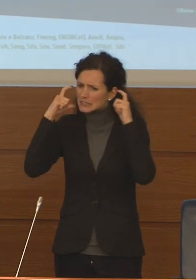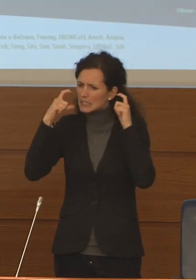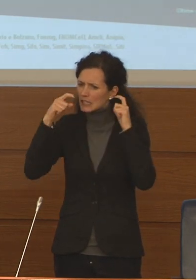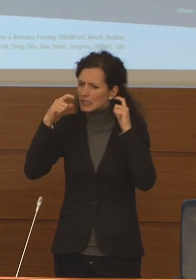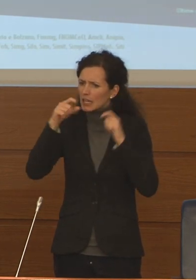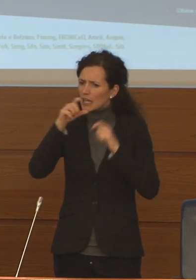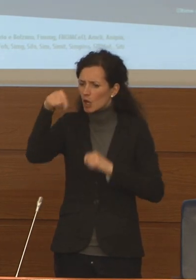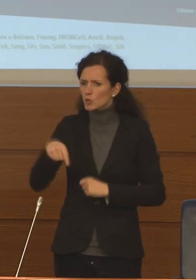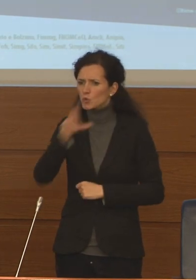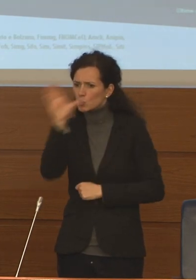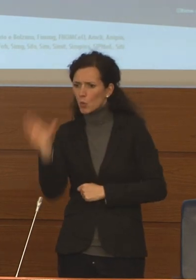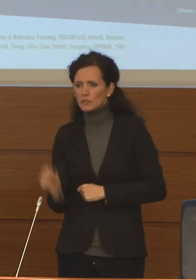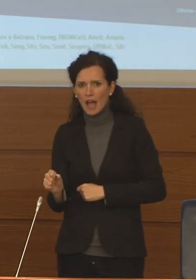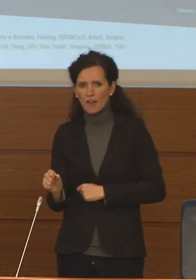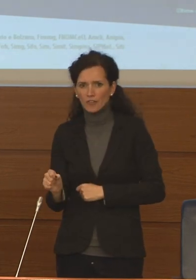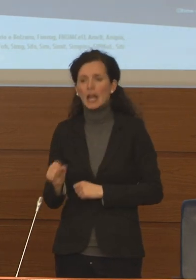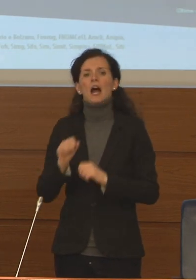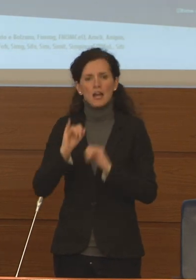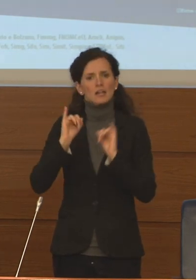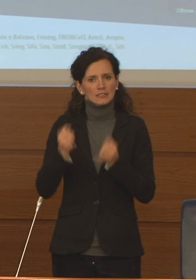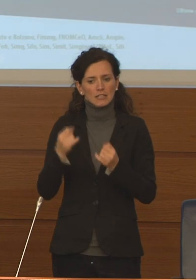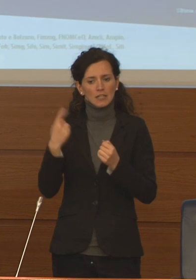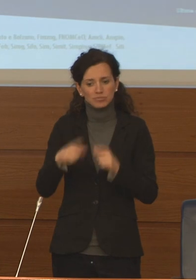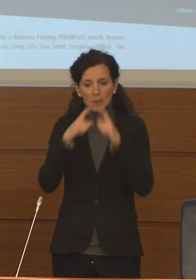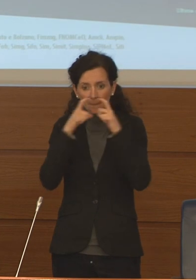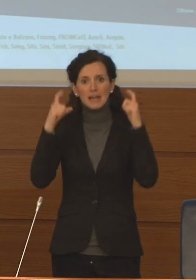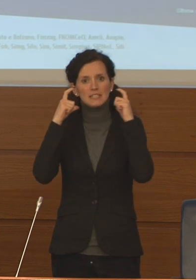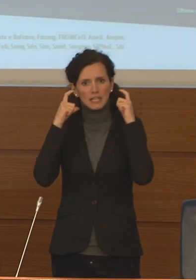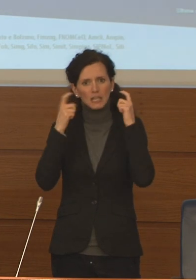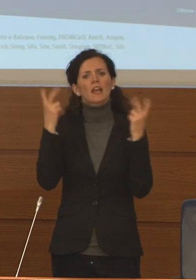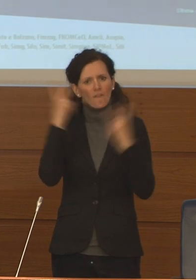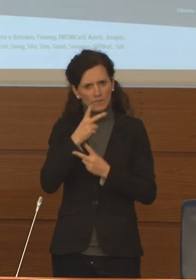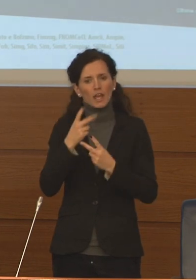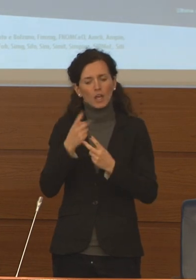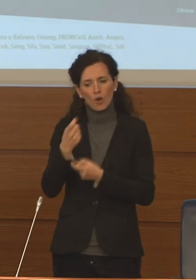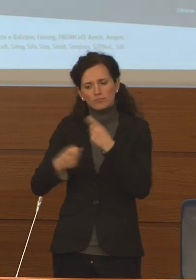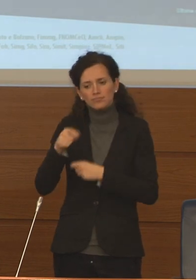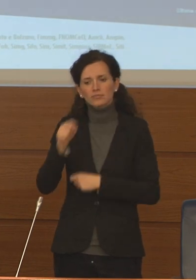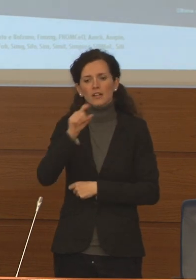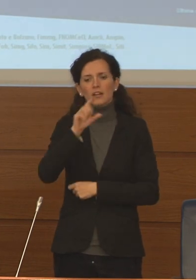Queste sono arrivate dal Sudafrica è vero, attraverso un nostro fornitore